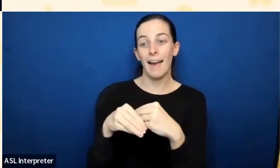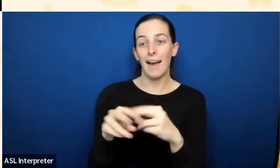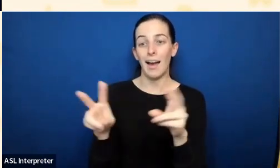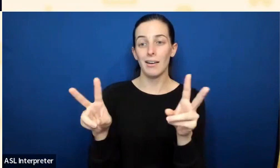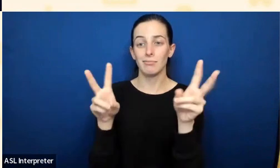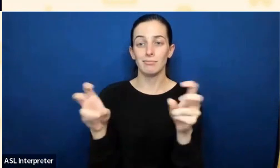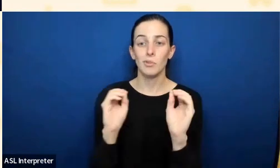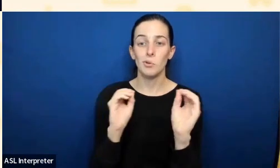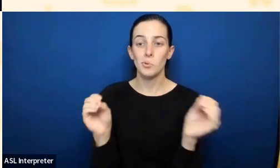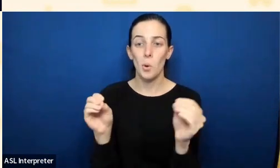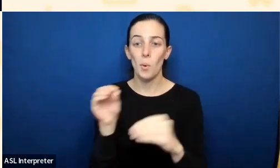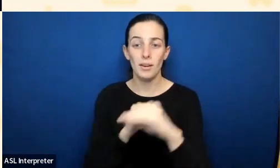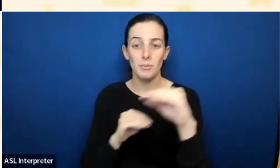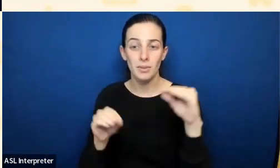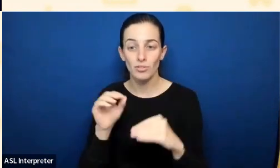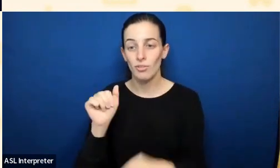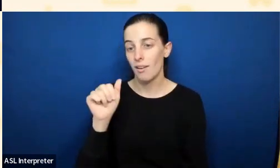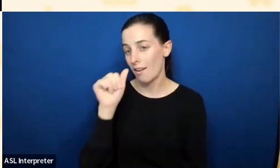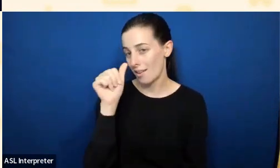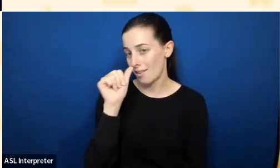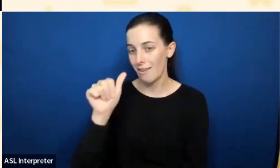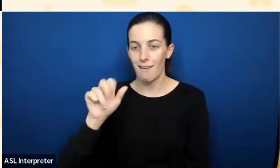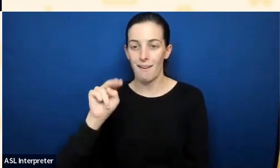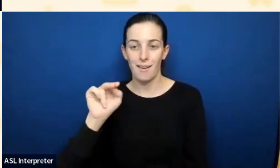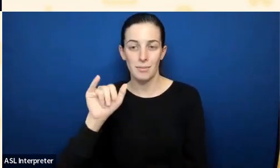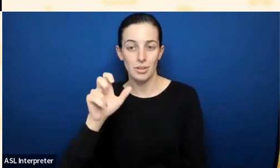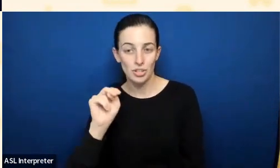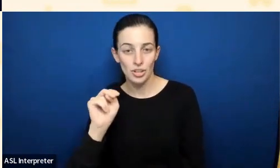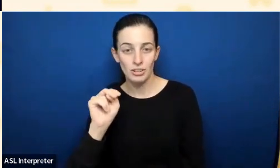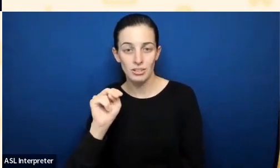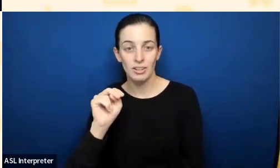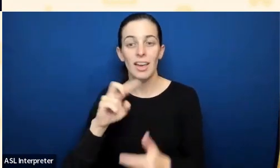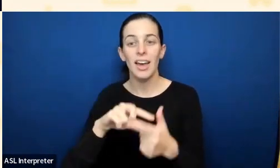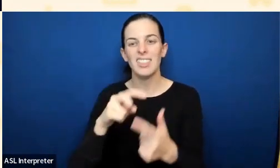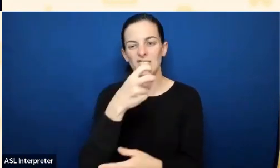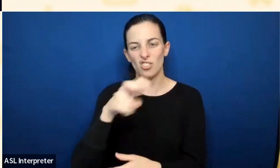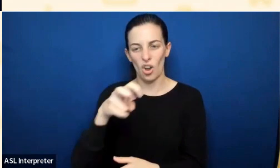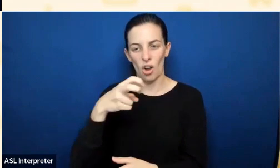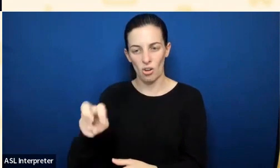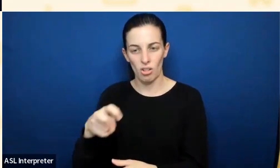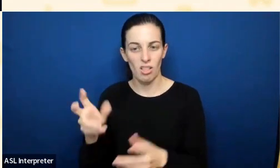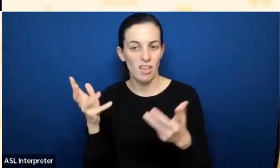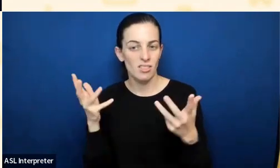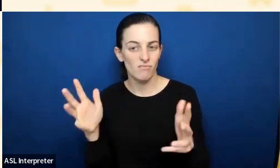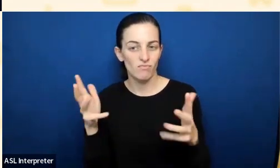en el "body" y luego alternarlo a través de nuestro JavaScript. Eso es todo lo que sucede en este archivo de funciones.